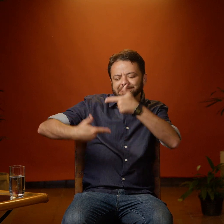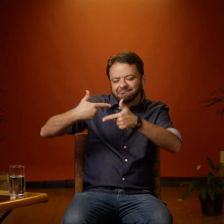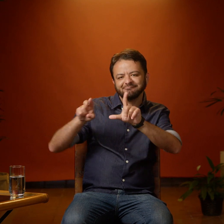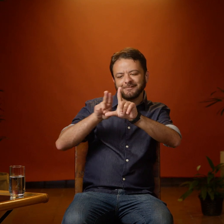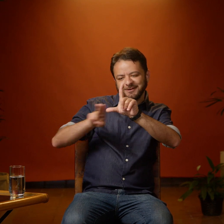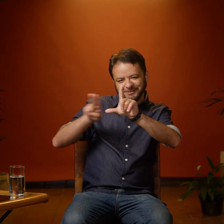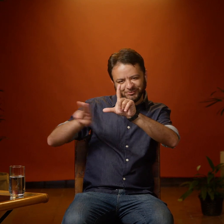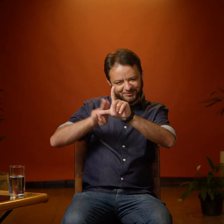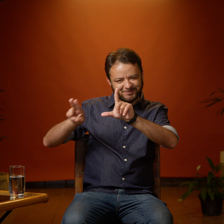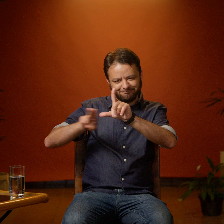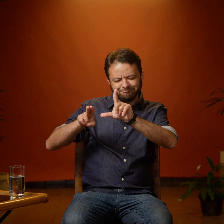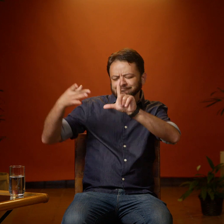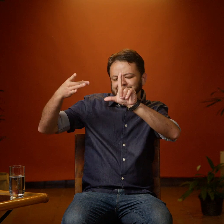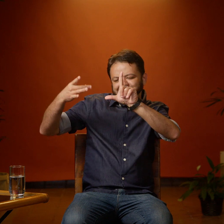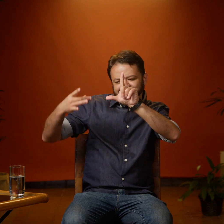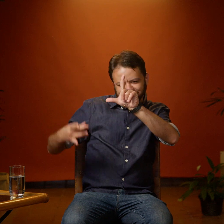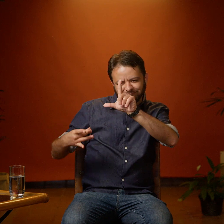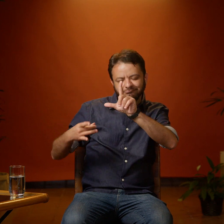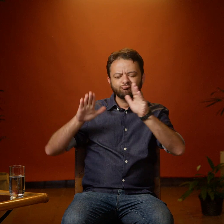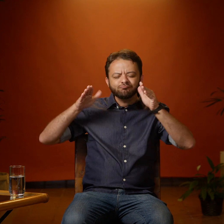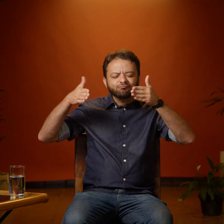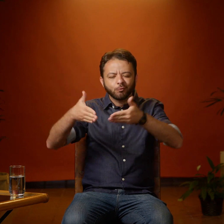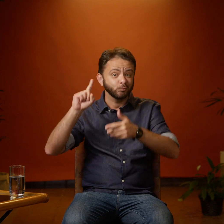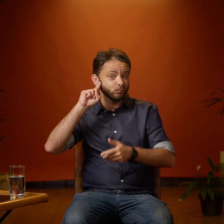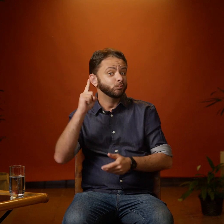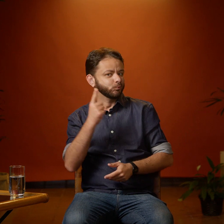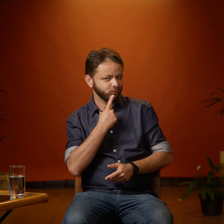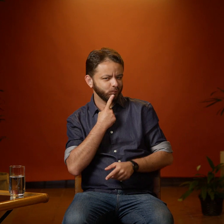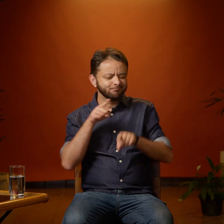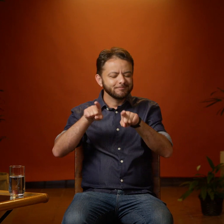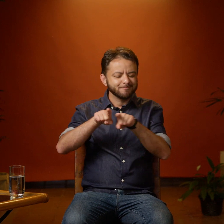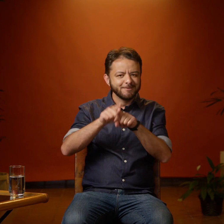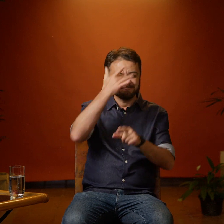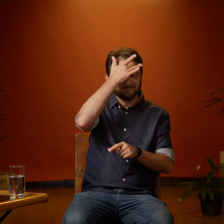e para legenda descritivas, para as pessoas surdas e ensurdecidas.